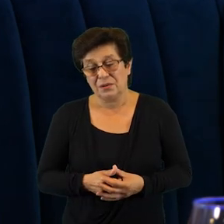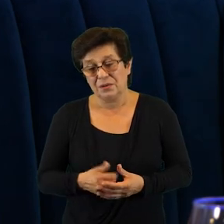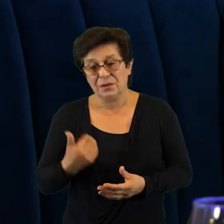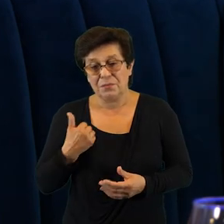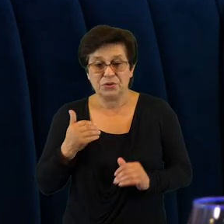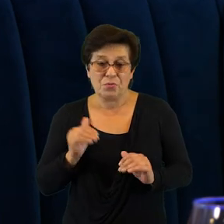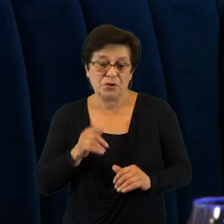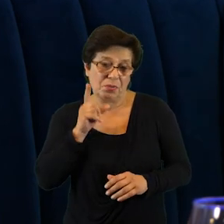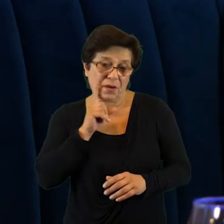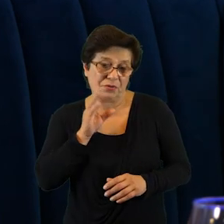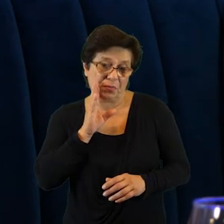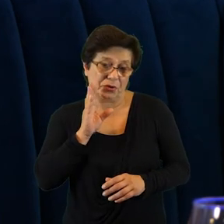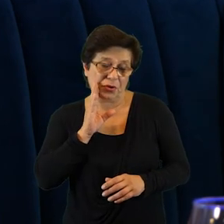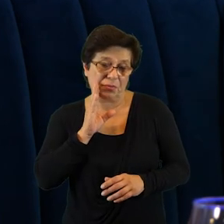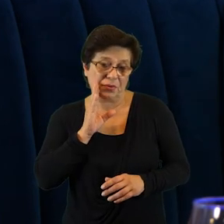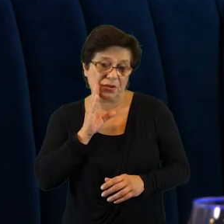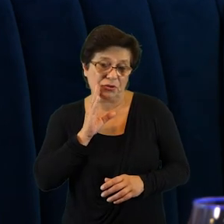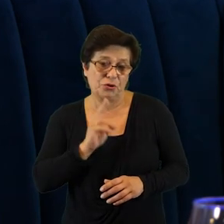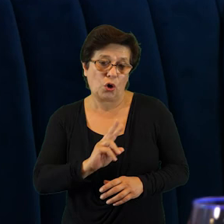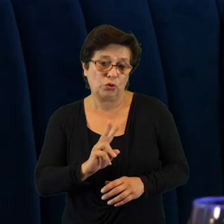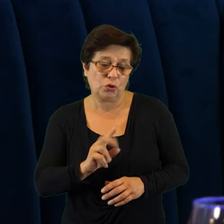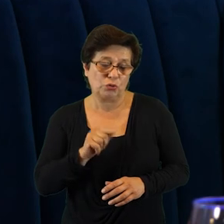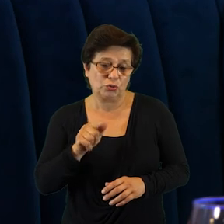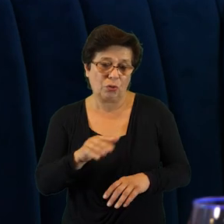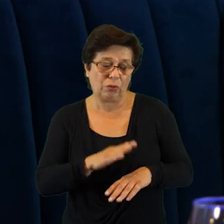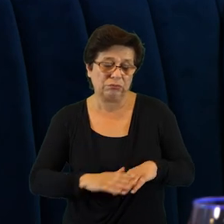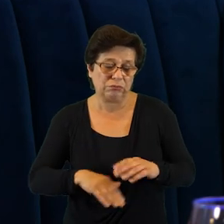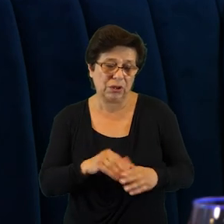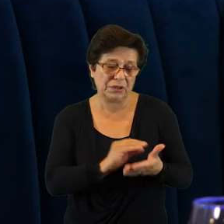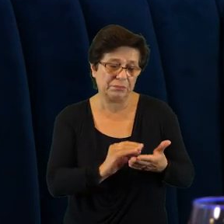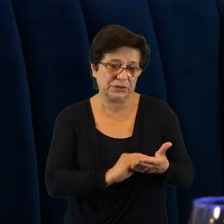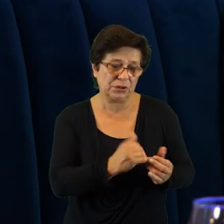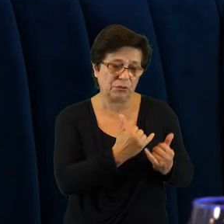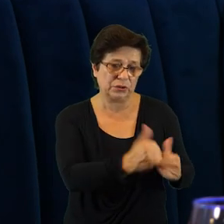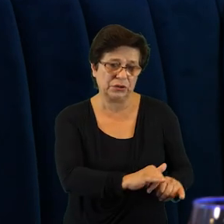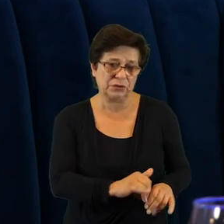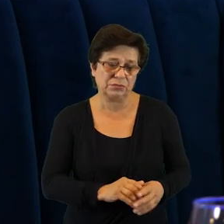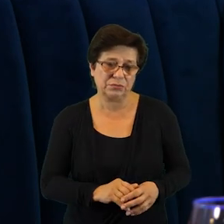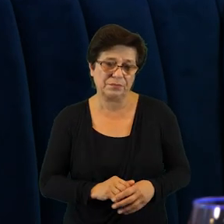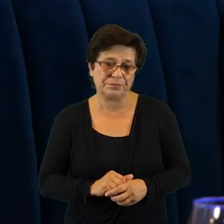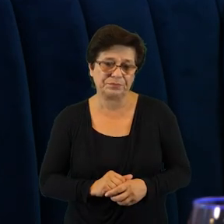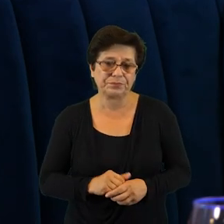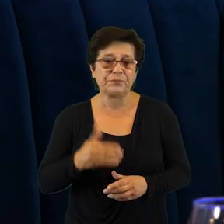prawdopodobne jest to, że ktoś to za niego napisał. Natychmiast odpisał mu Miłosz oczywiście,